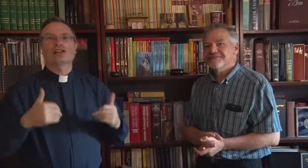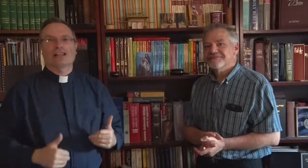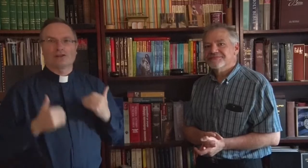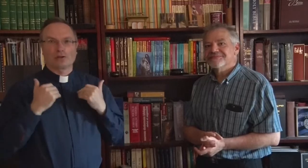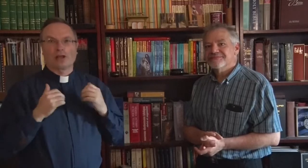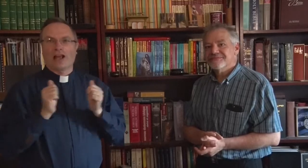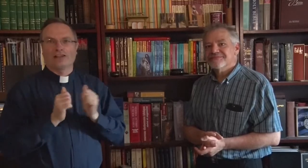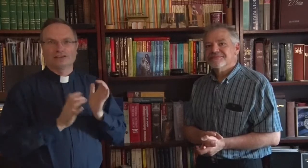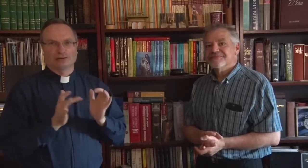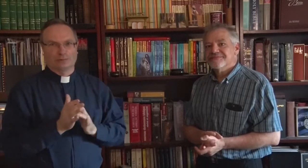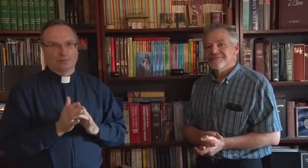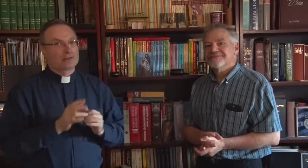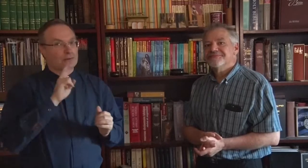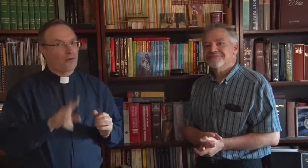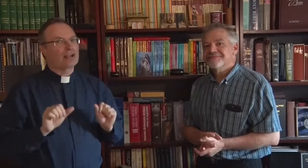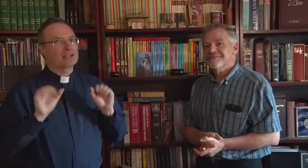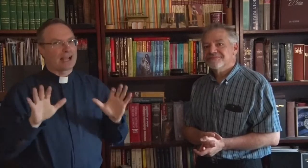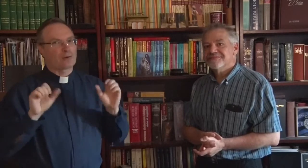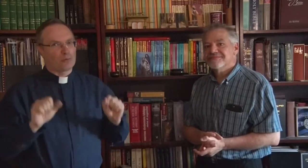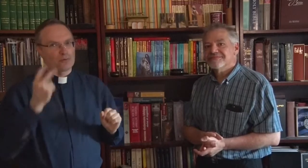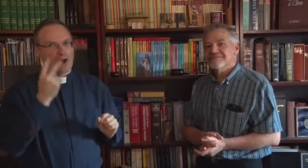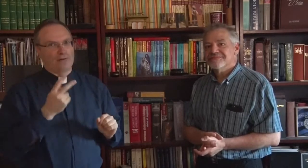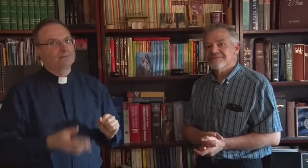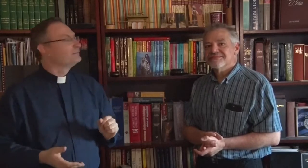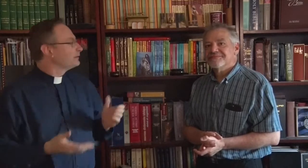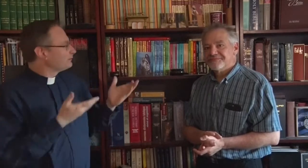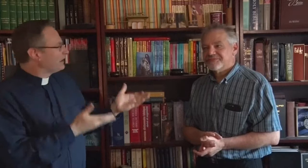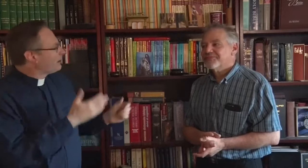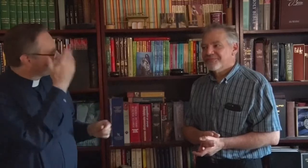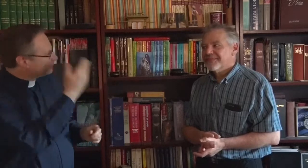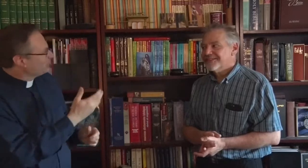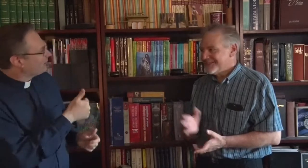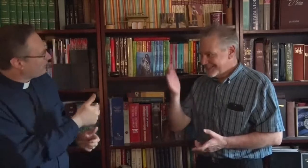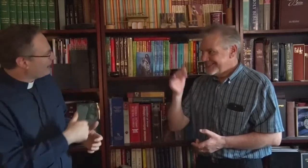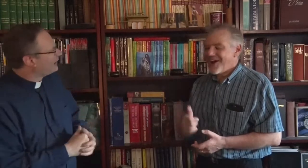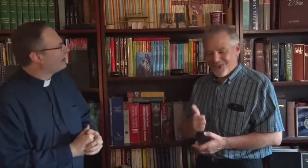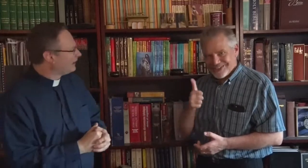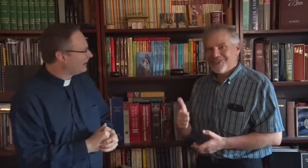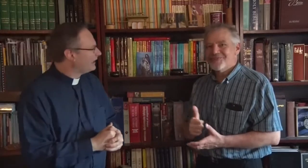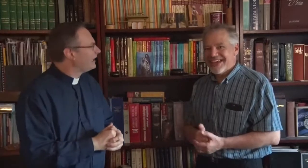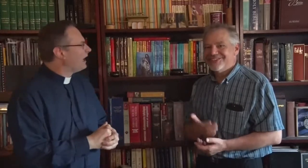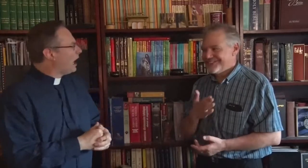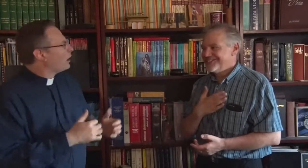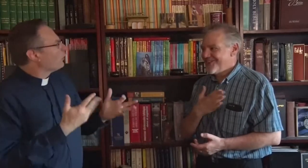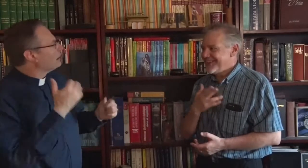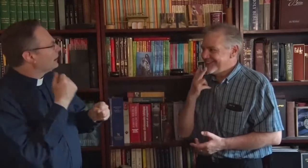de ce qu’il a vécu avec Jésus. C’est un vrai miracle qu’on peut voir. Bonjour ça va bien? Ah oui ça va bien je suis content de te voir.